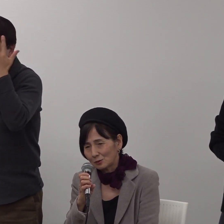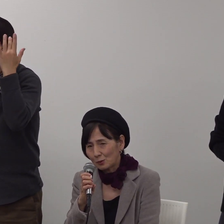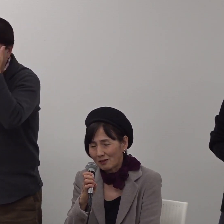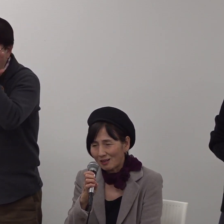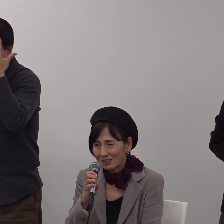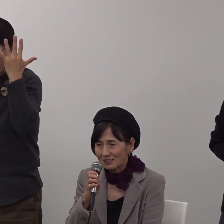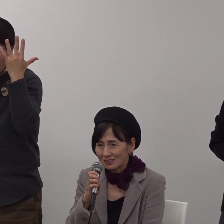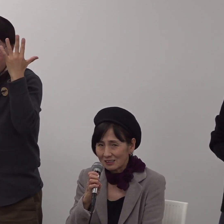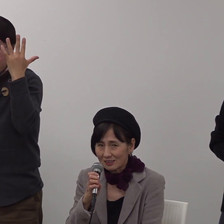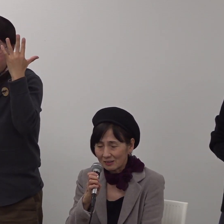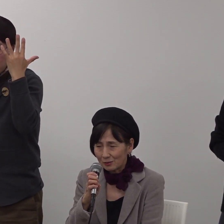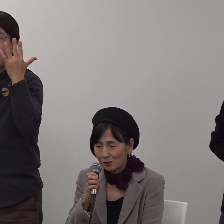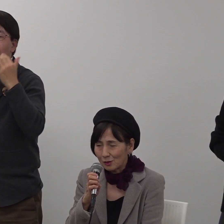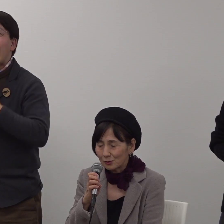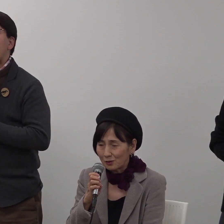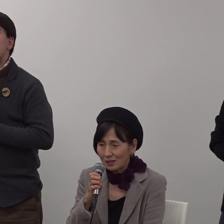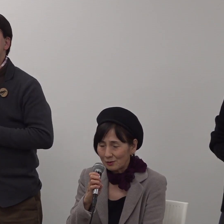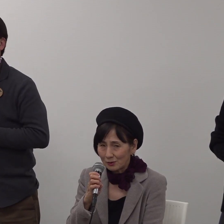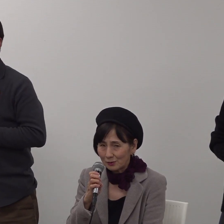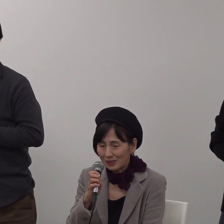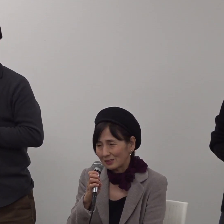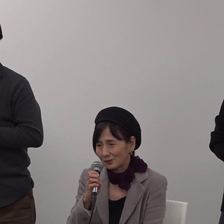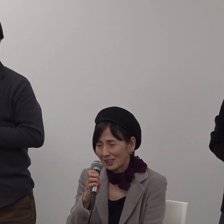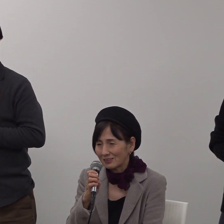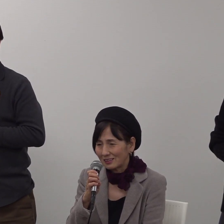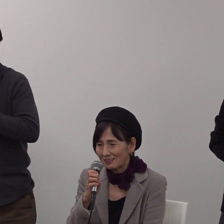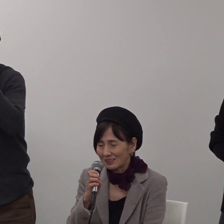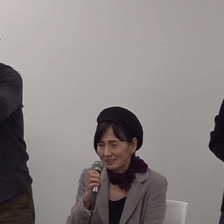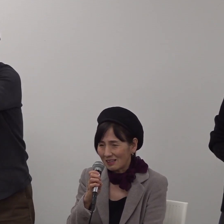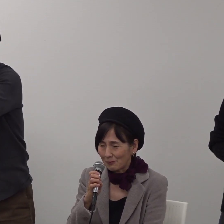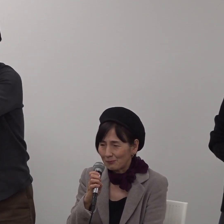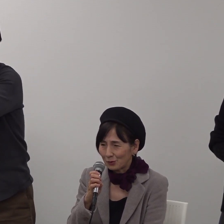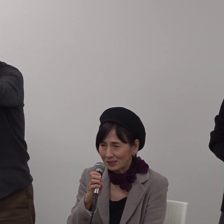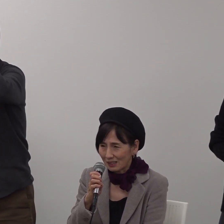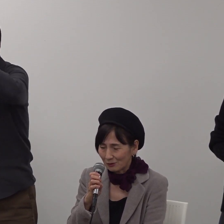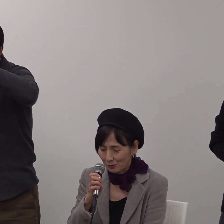「シャルル・ボネ」は原子ですけどそれを 作品にして発表したこと